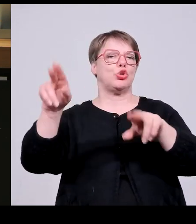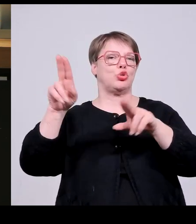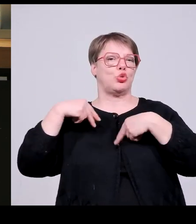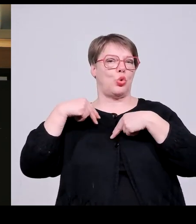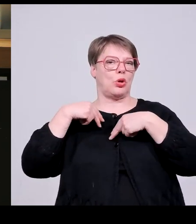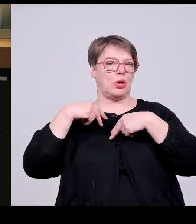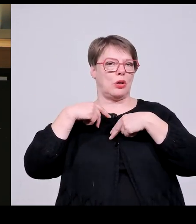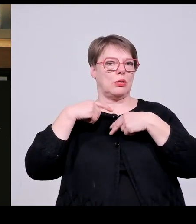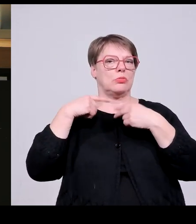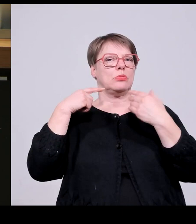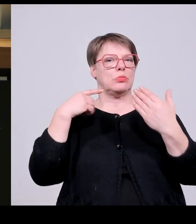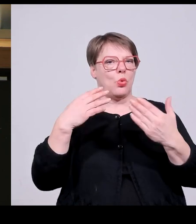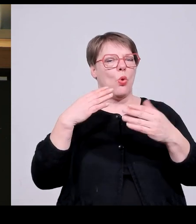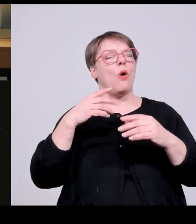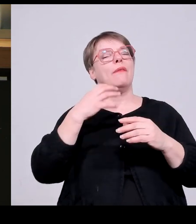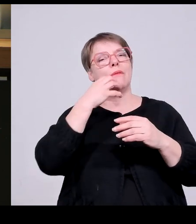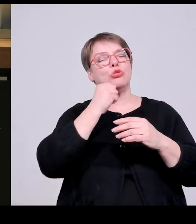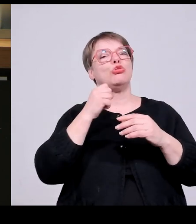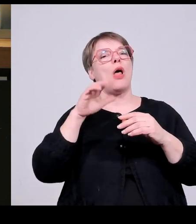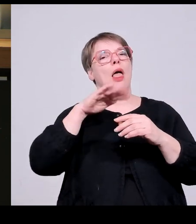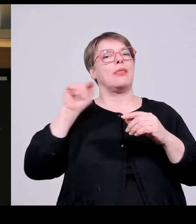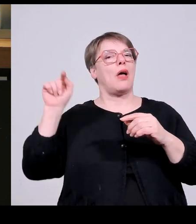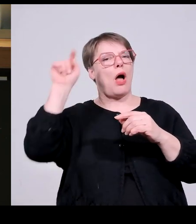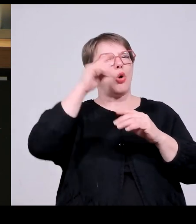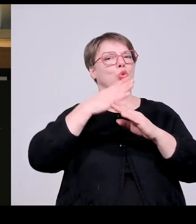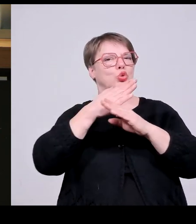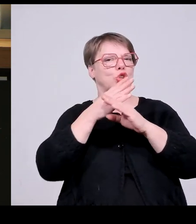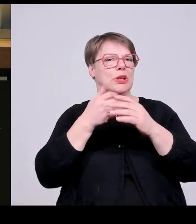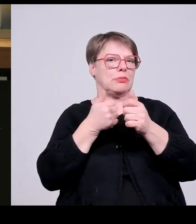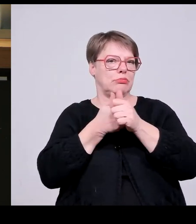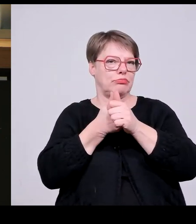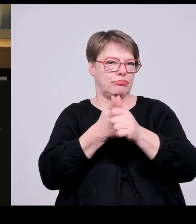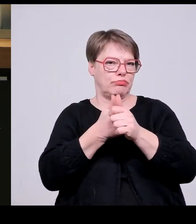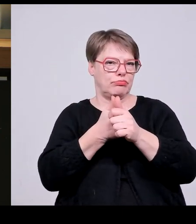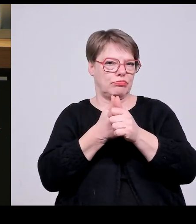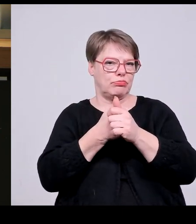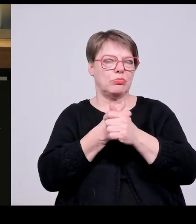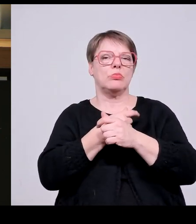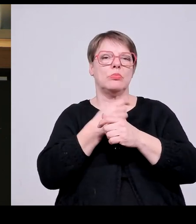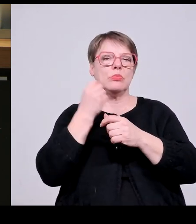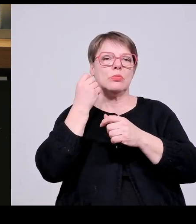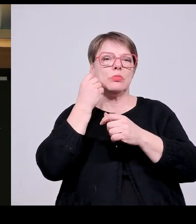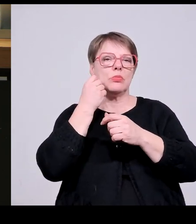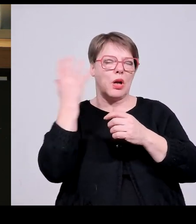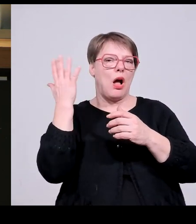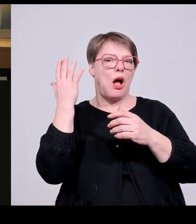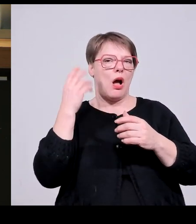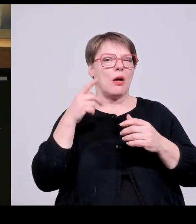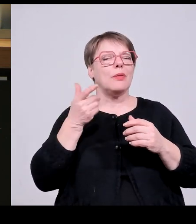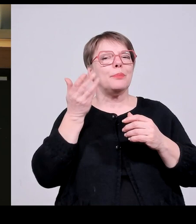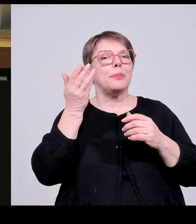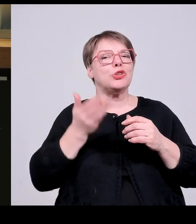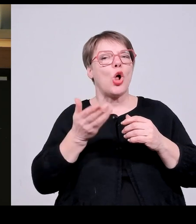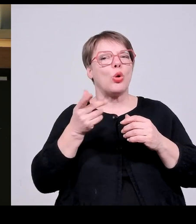Personalabbau Konzepte bis 2060 war damals in der BVV in Lichtenberg. Und das war wirklich, wirklich schlimm.